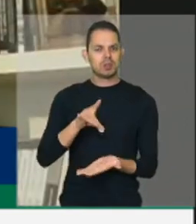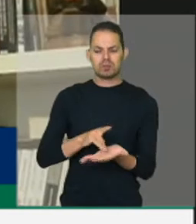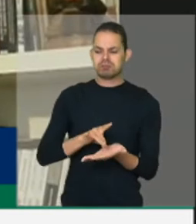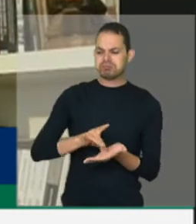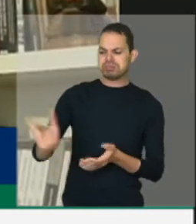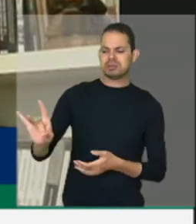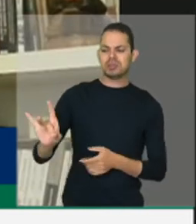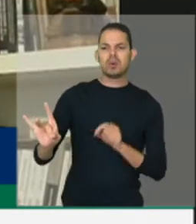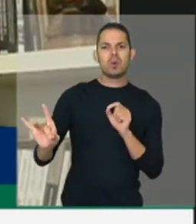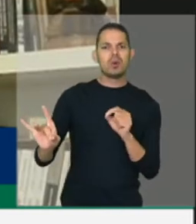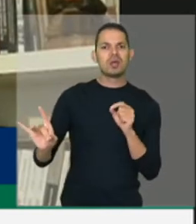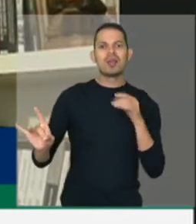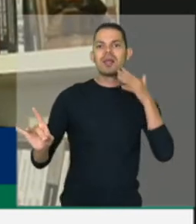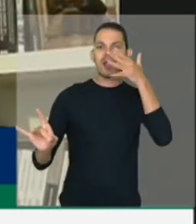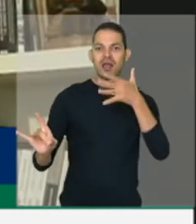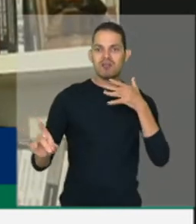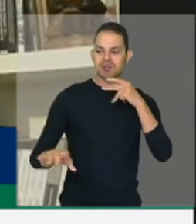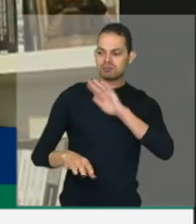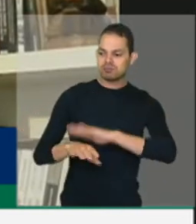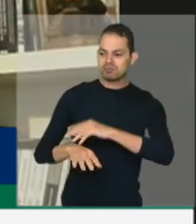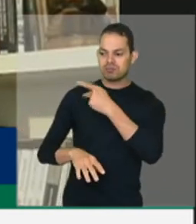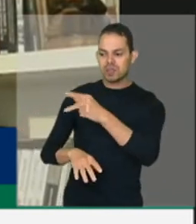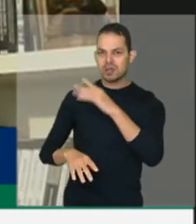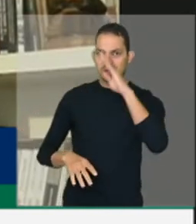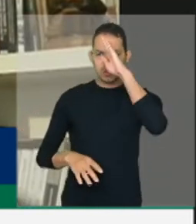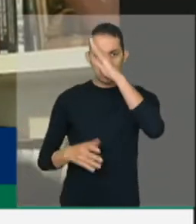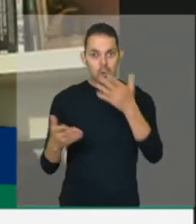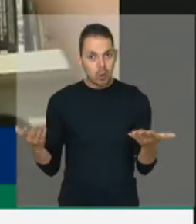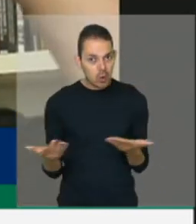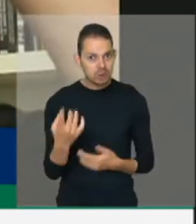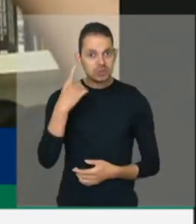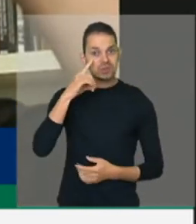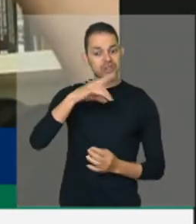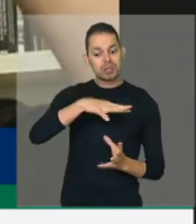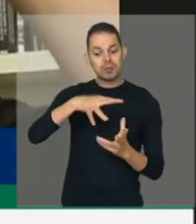FALA DO PRESIDENTE BOLSONARO HOJE NO DIA MUNDIAL DE SAÚDE